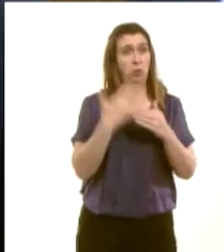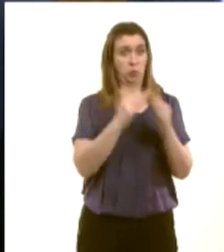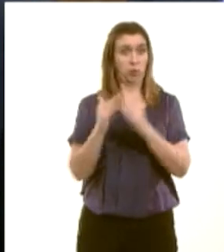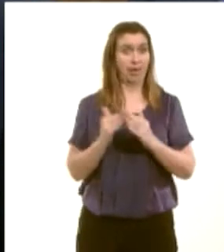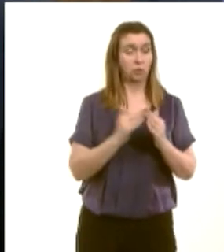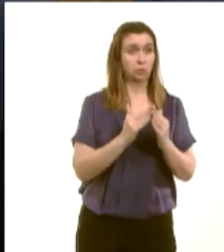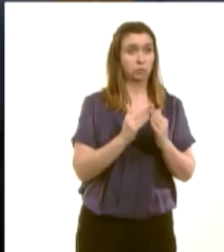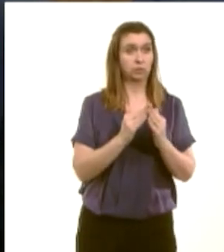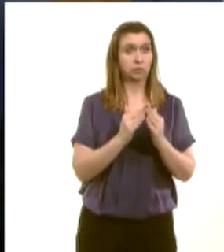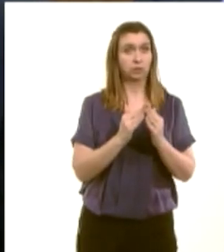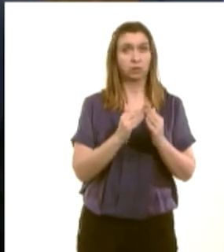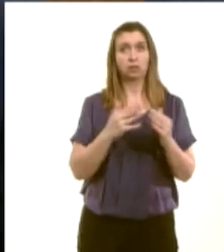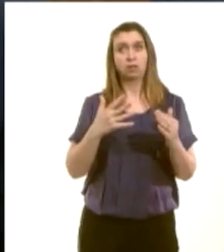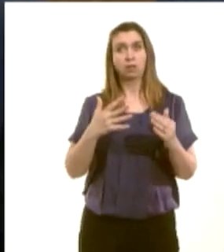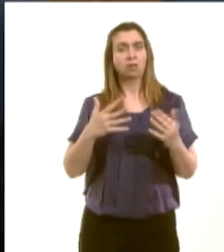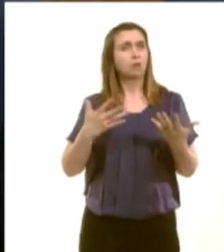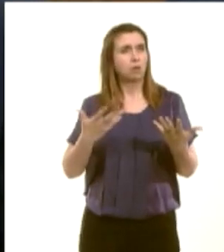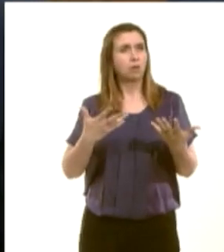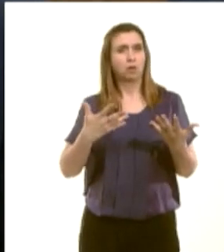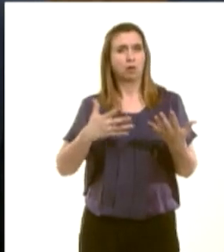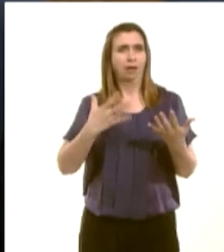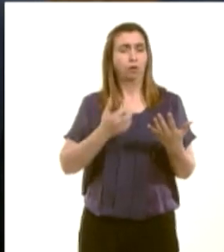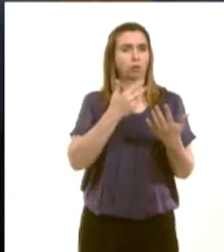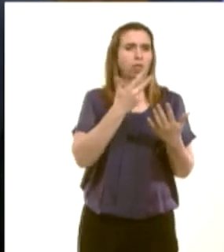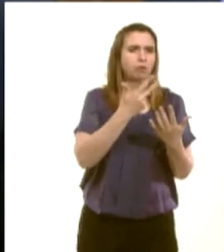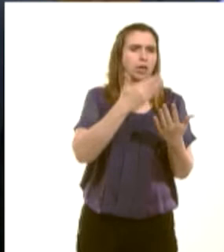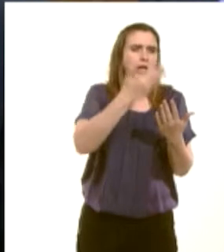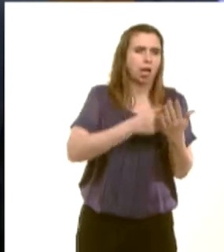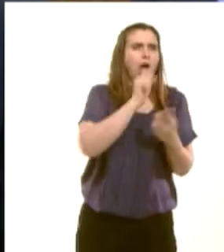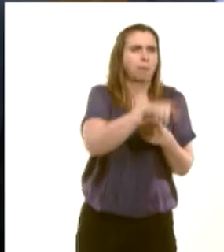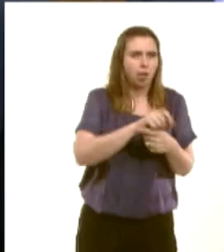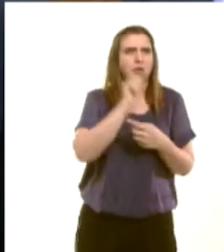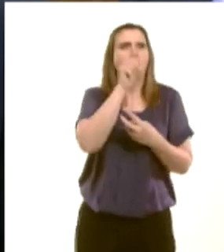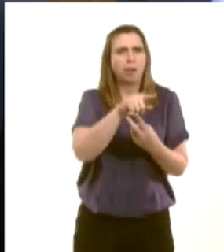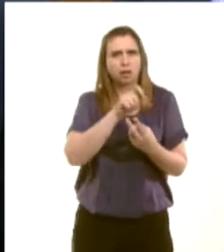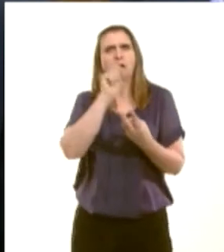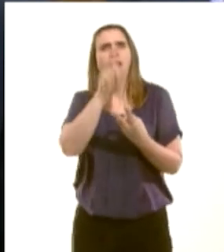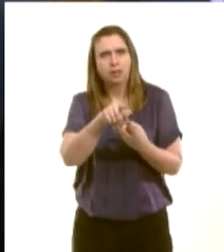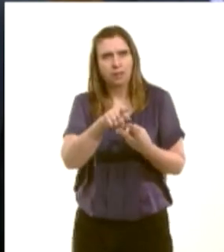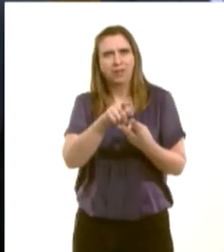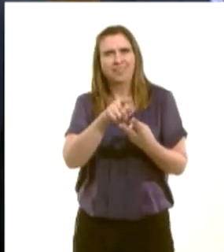a allai fod yn y ddeddfwriaeth ei hunan. Felly, wrth ystyried y pethau ymarferol hyn, rym